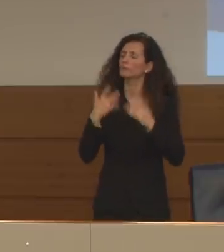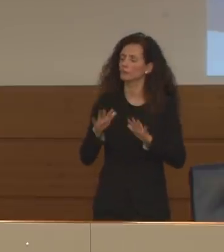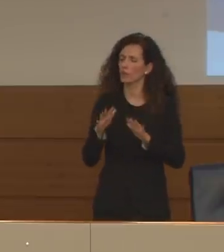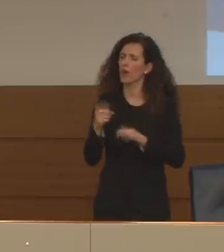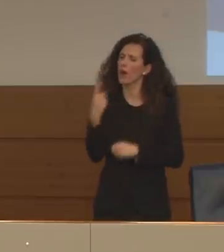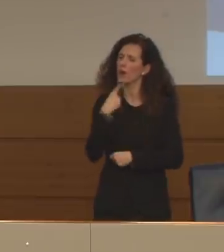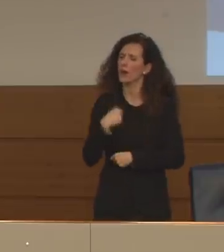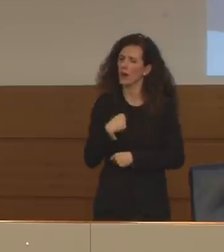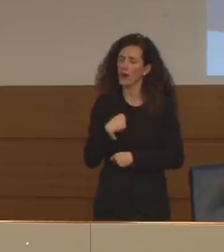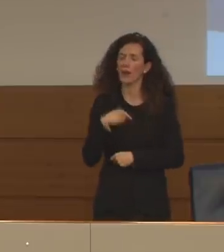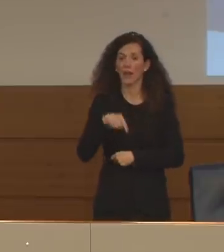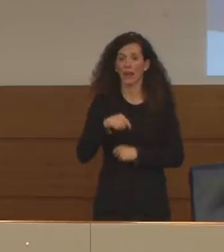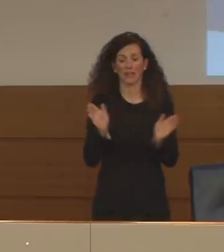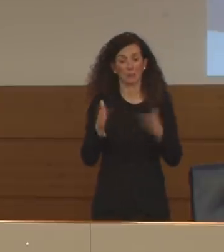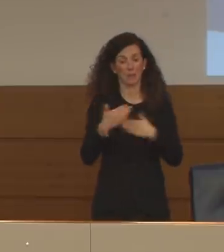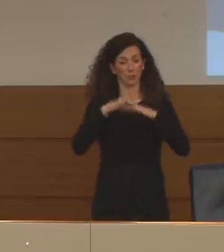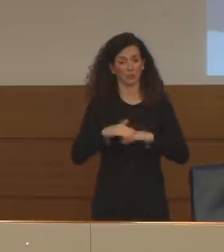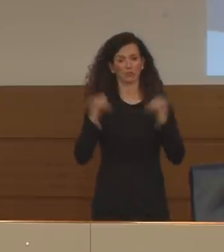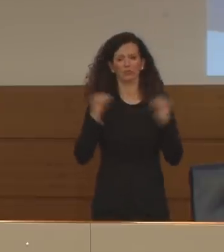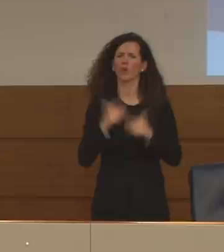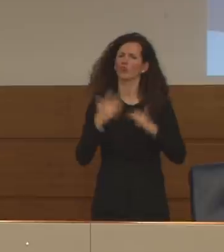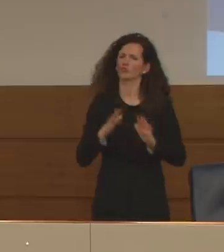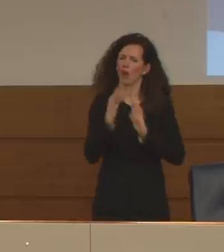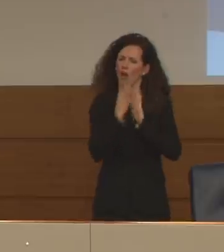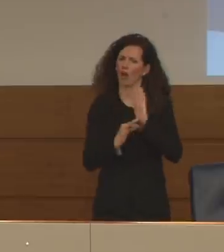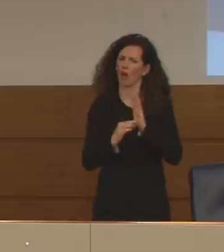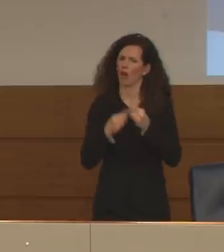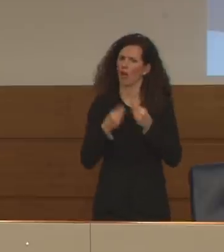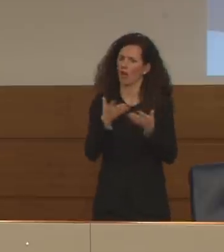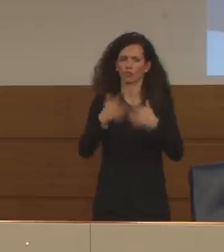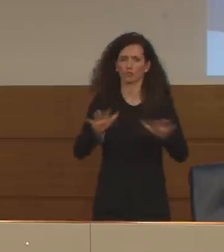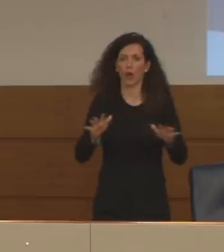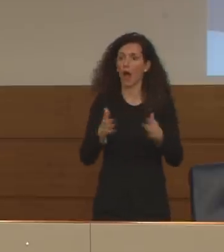ha adottato queste regole.